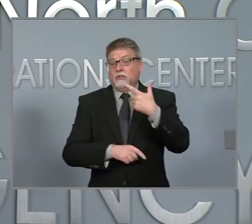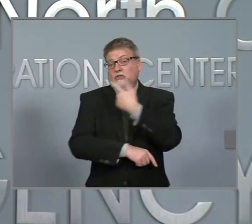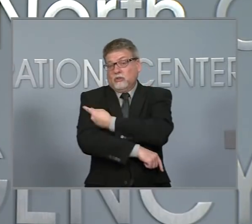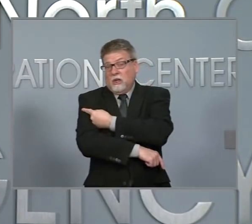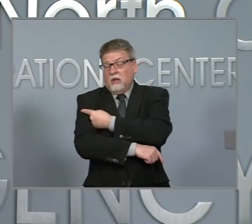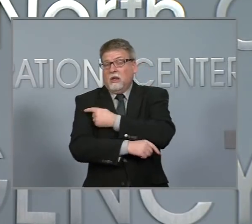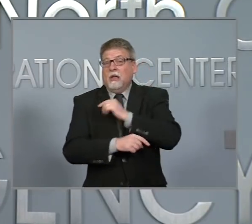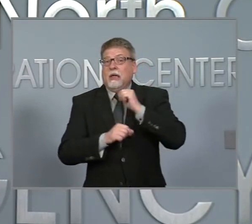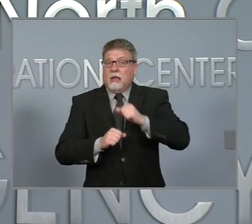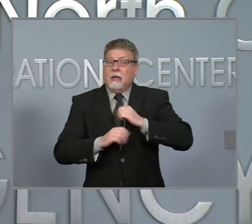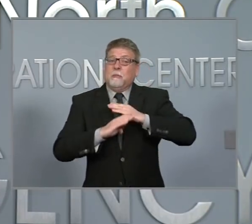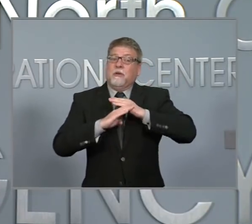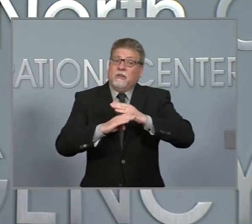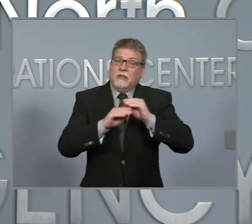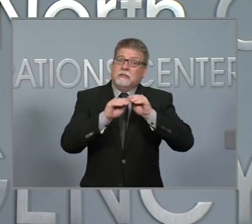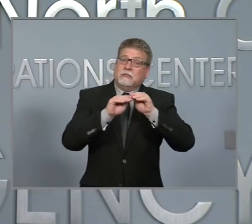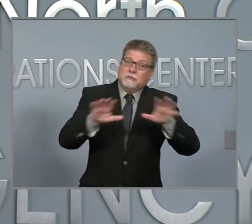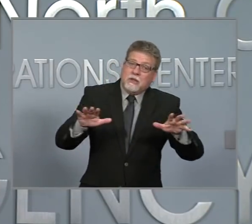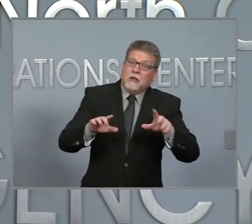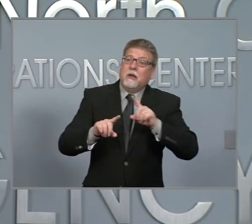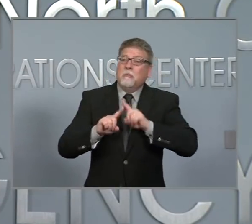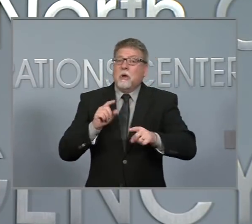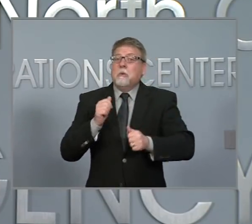padres se sienten que no es una